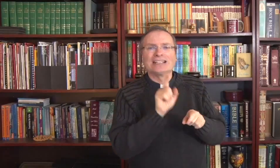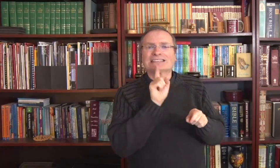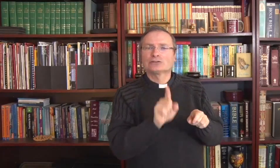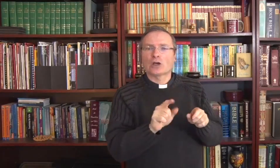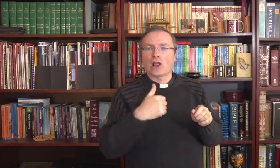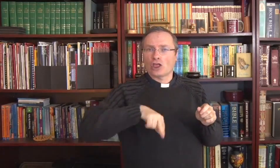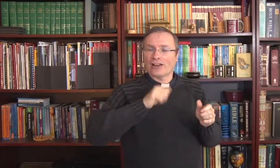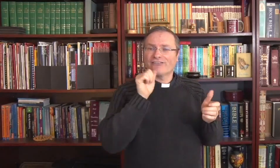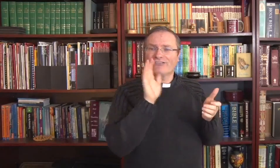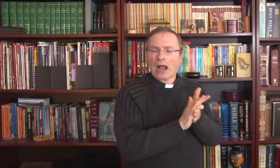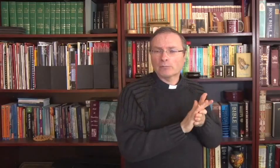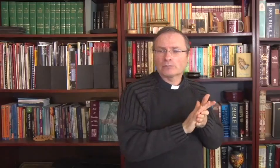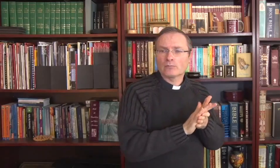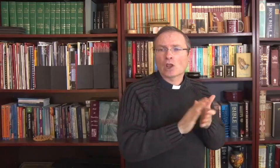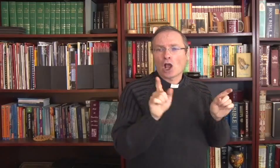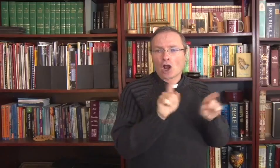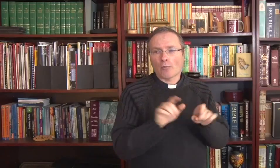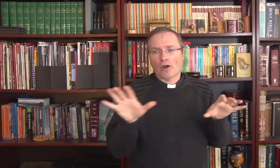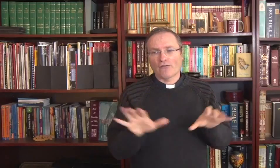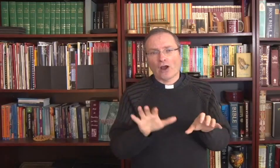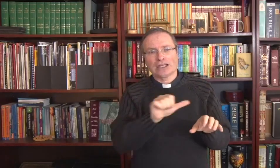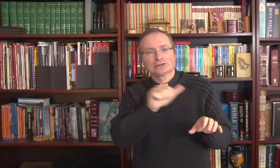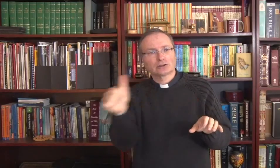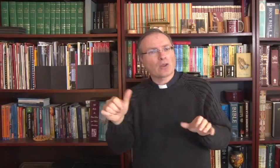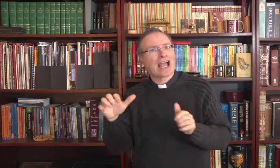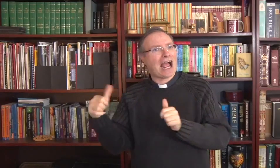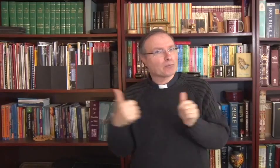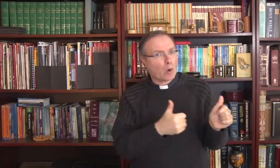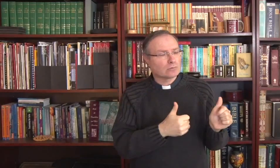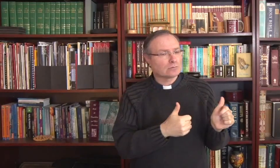qui soit notre femme, comme le font les autres apôtres,